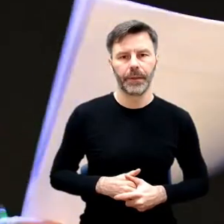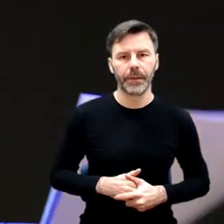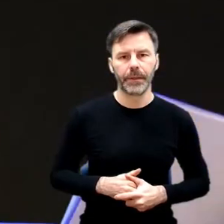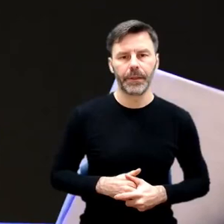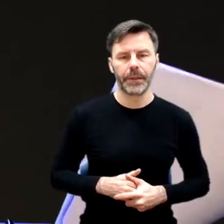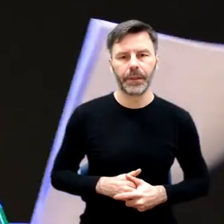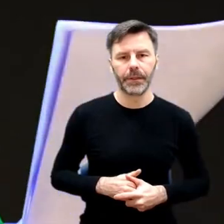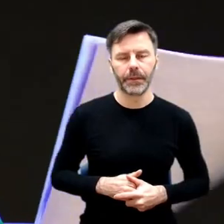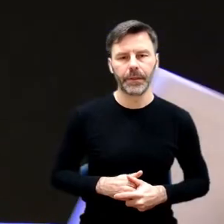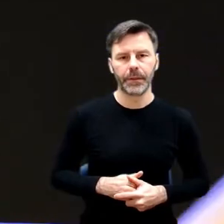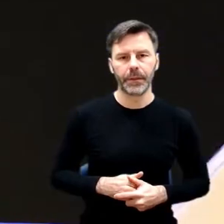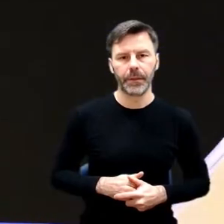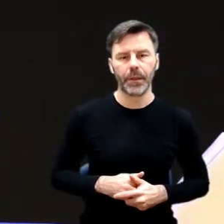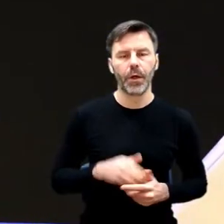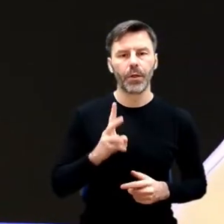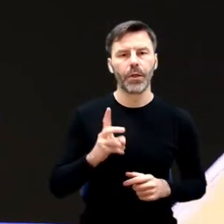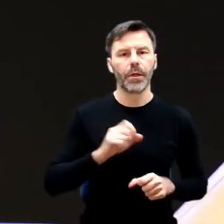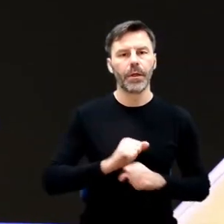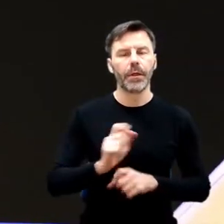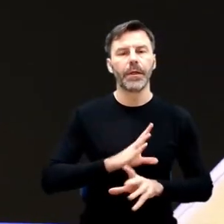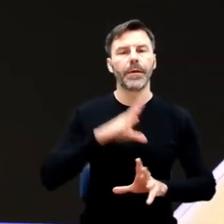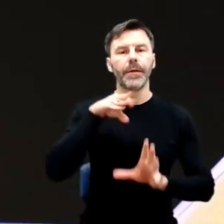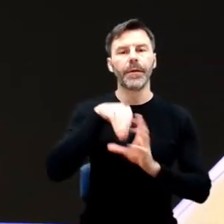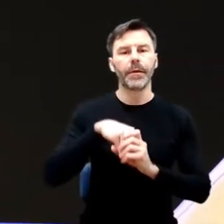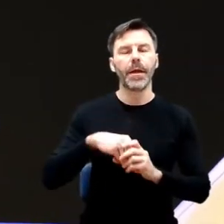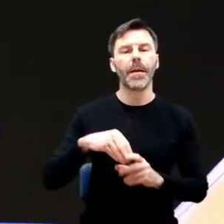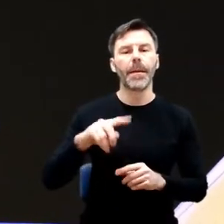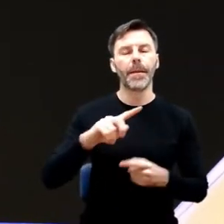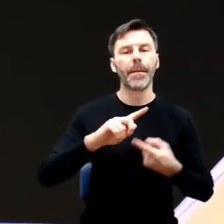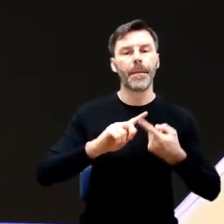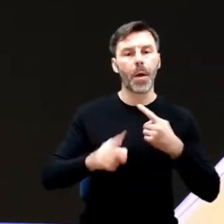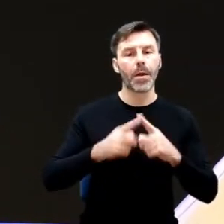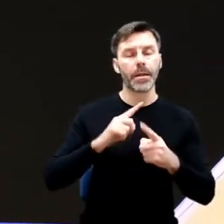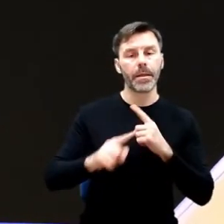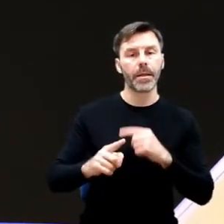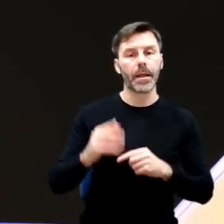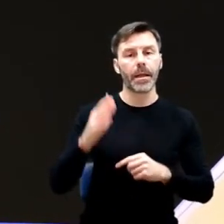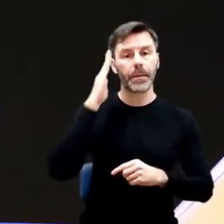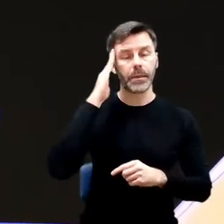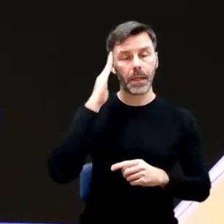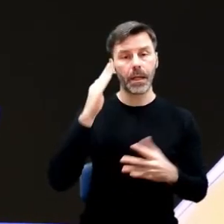podchodzących do tematyki mieszkaniowej, nie muszę tego mówić,